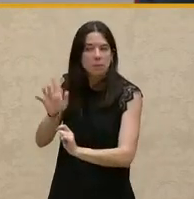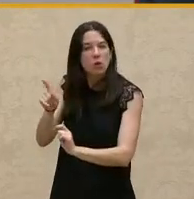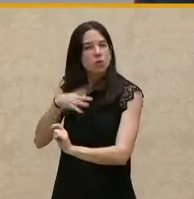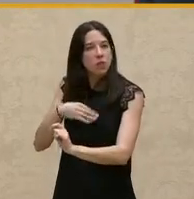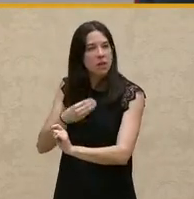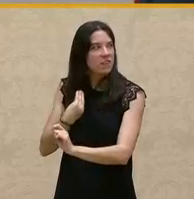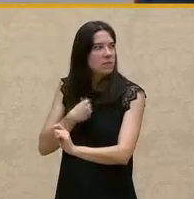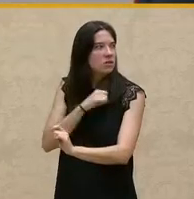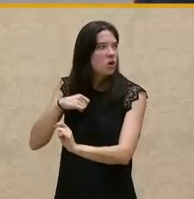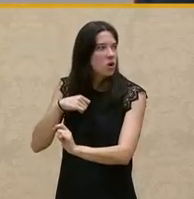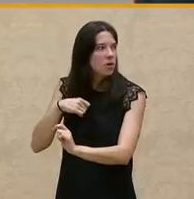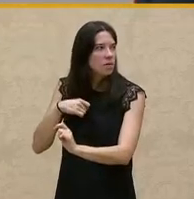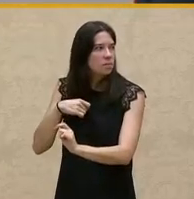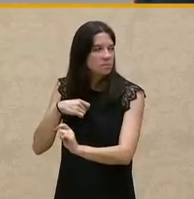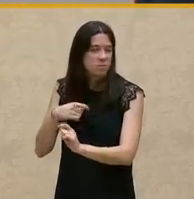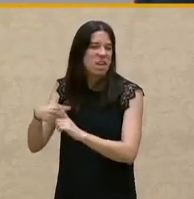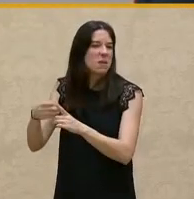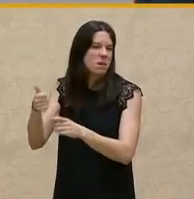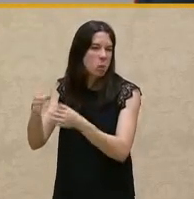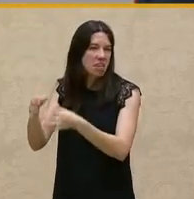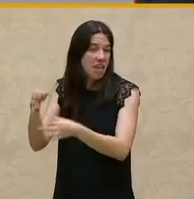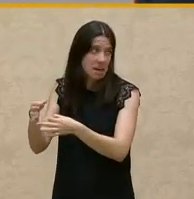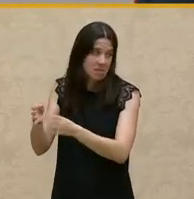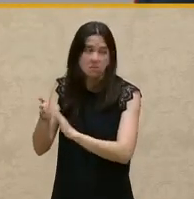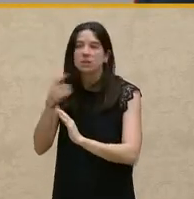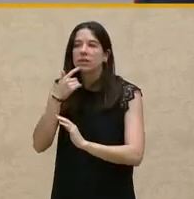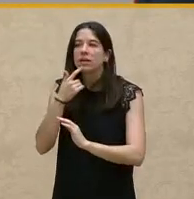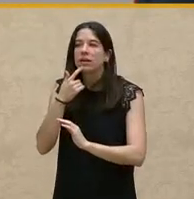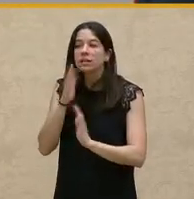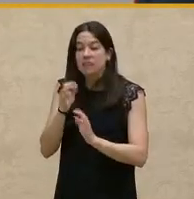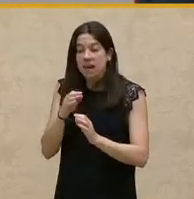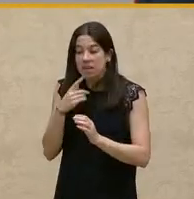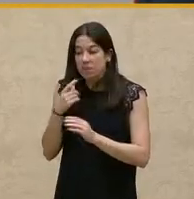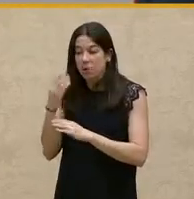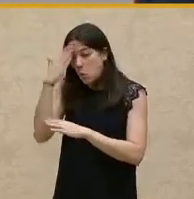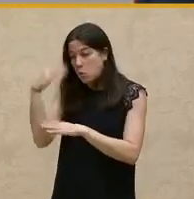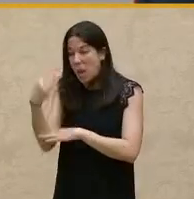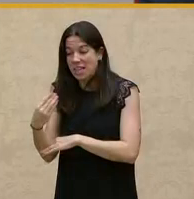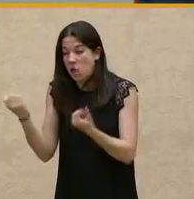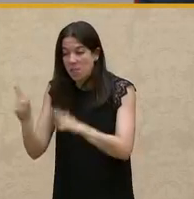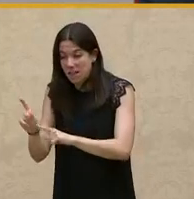y podrían defenderse plenamente con simplemente un mediador. Que ojo, el Estado ahorraría más